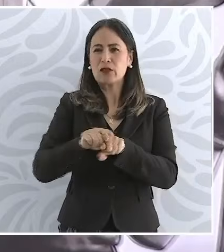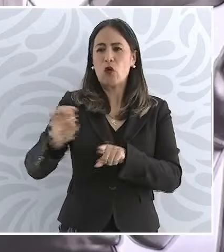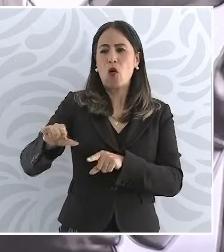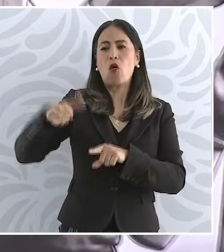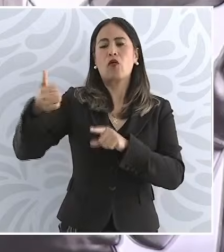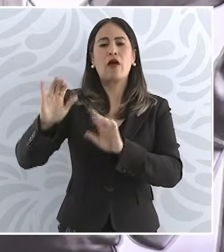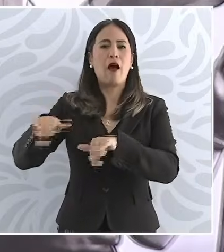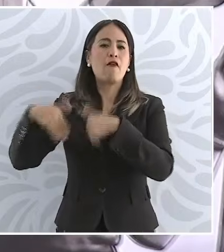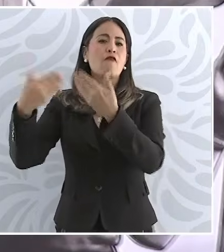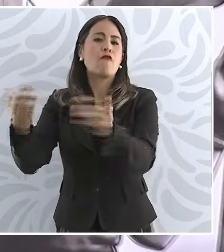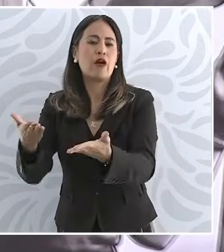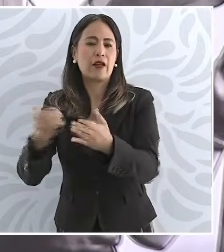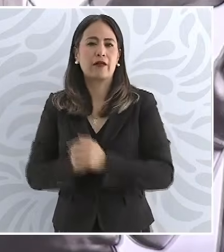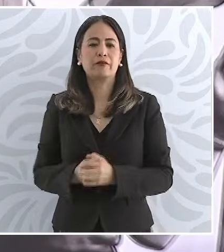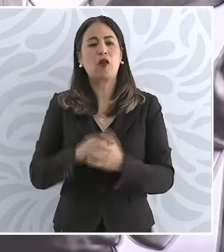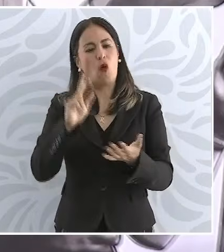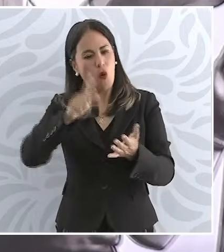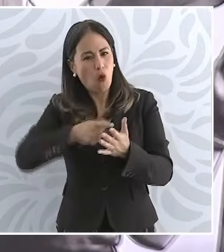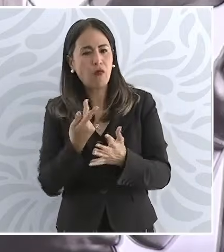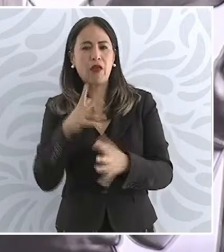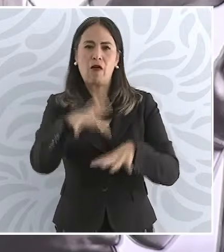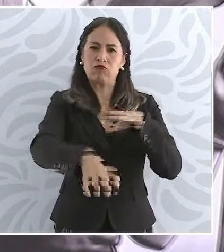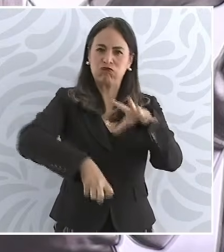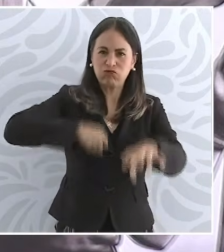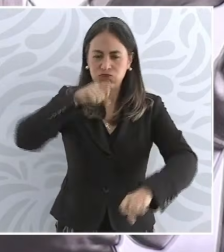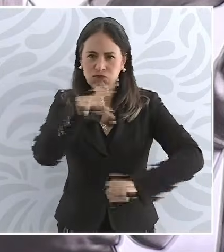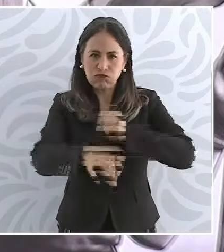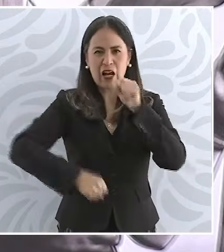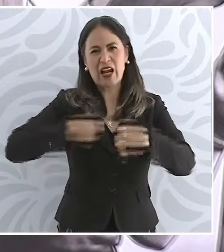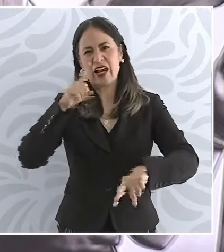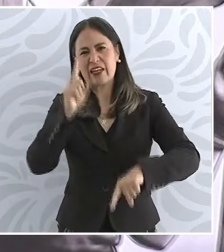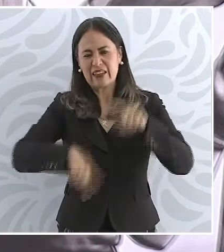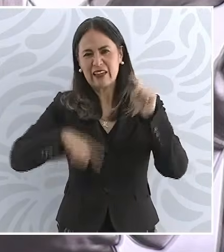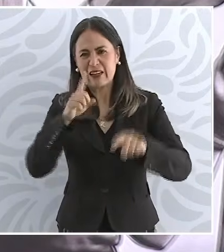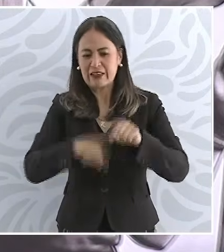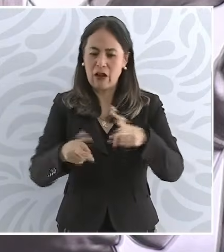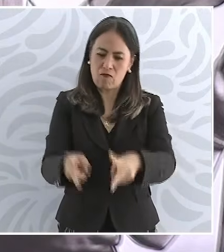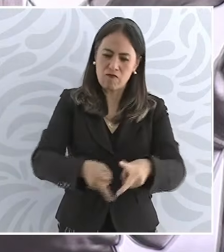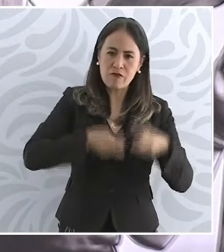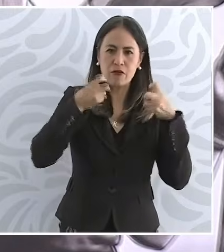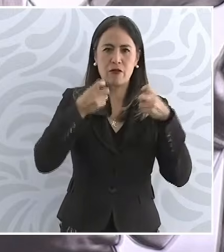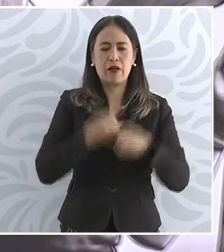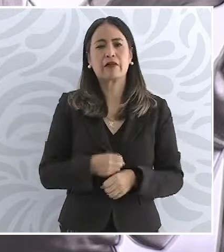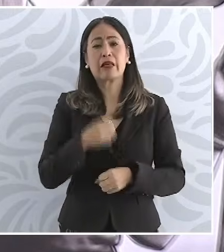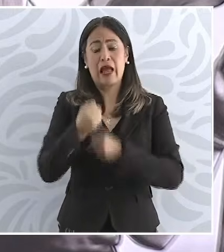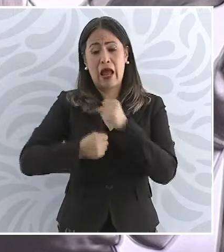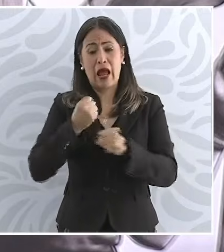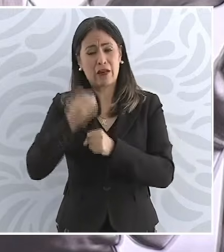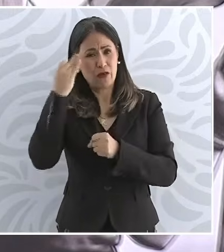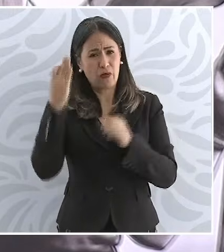la carga para despojar al pueblo de México de Su riqueza Durante los años negros del neoliberalismo